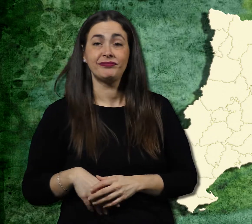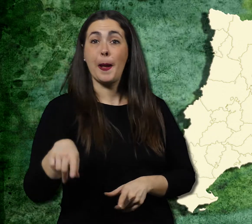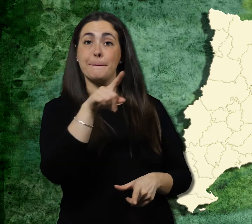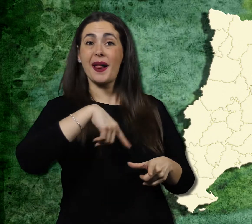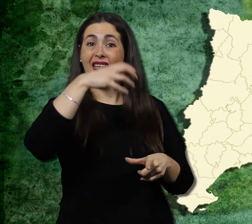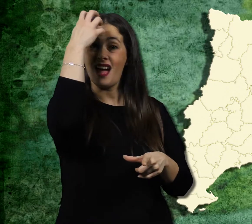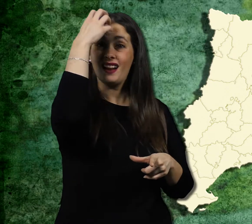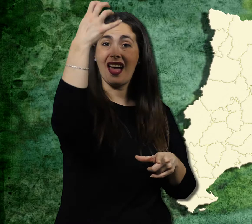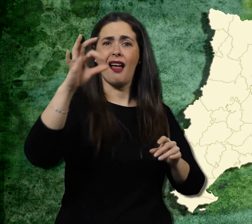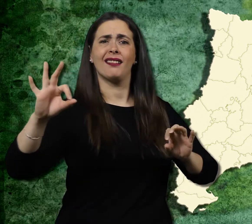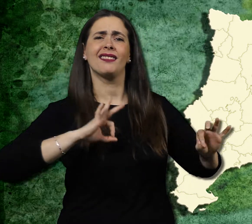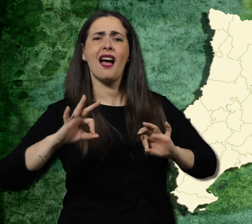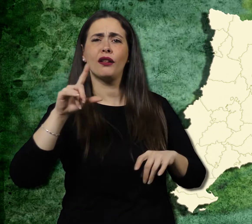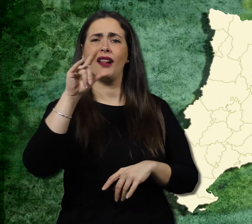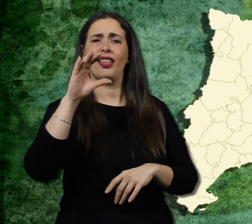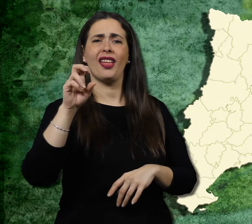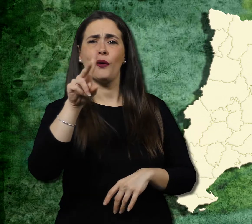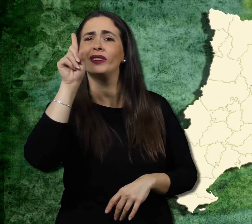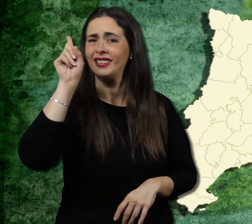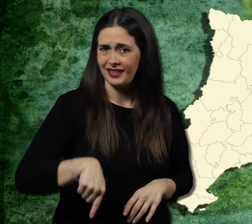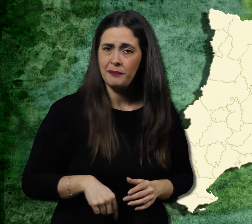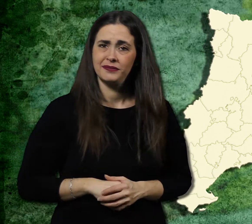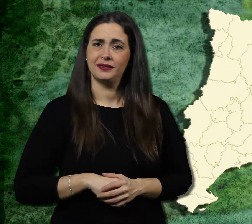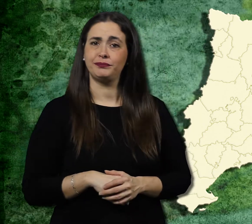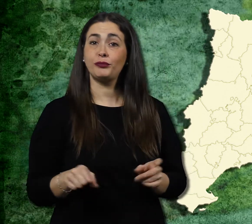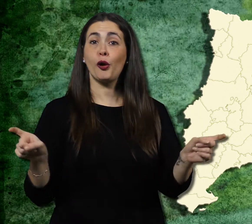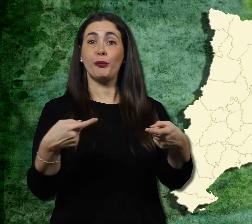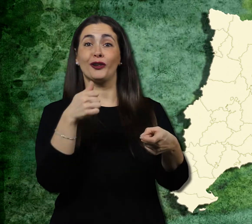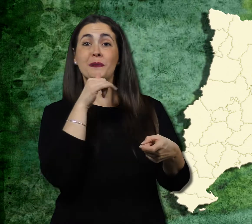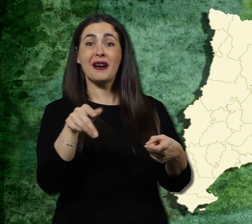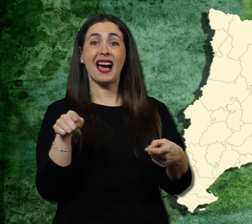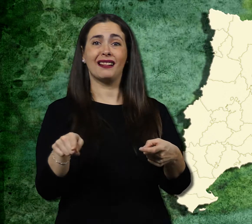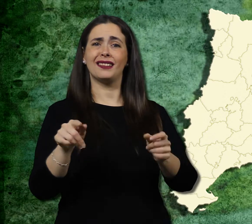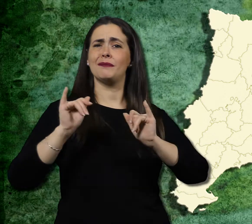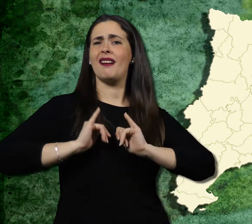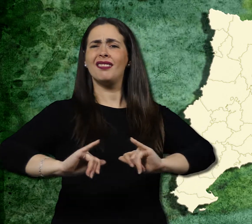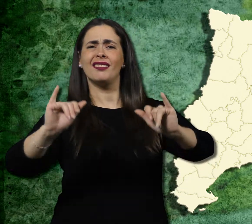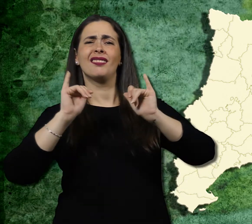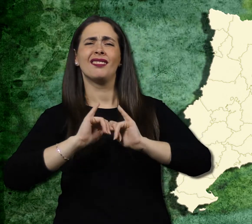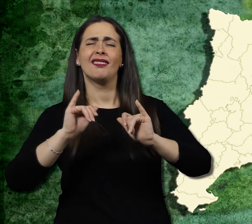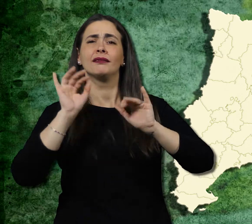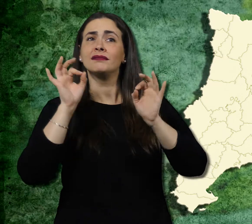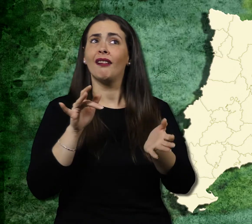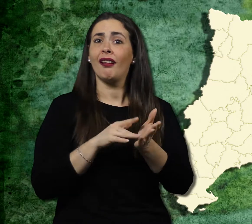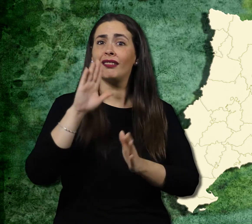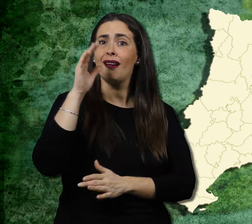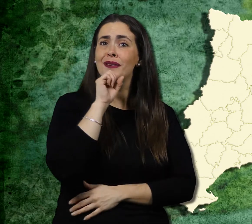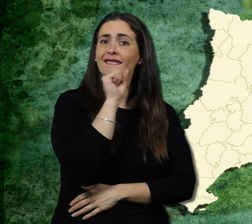la plaça Reial i el Teatre del Liceu. Passejar per la façana marítima de la ciutat i,